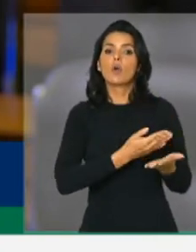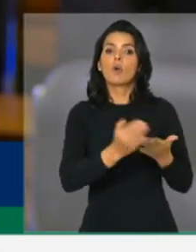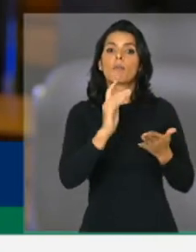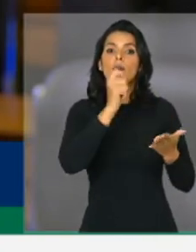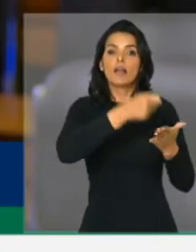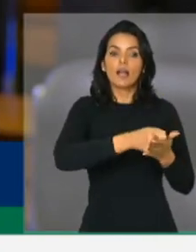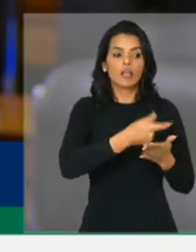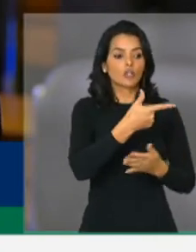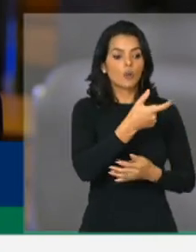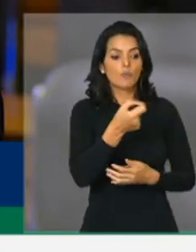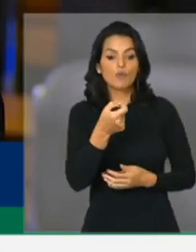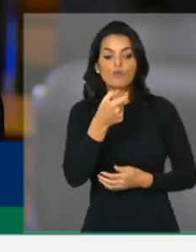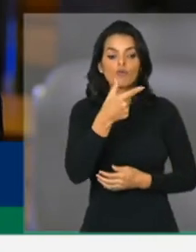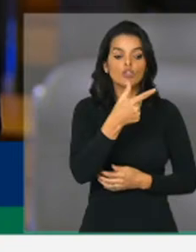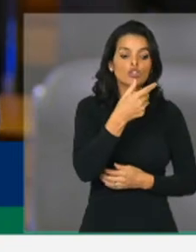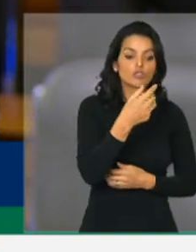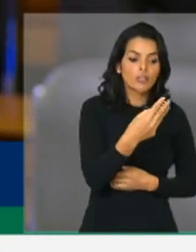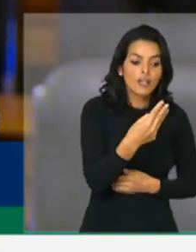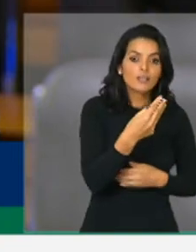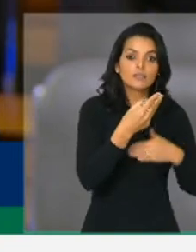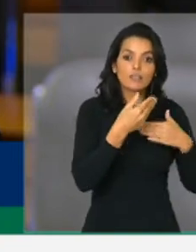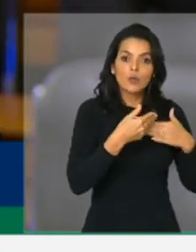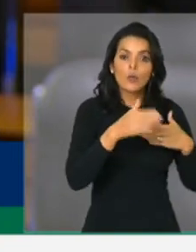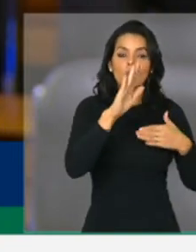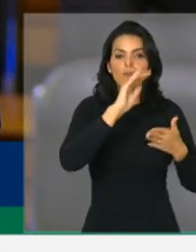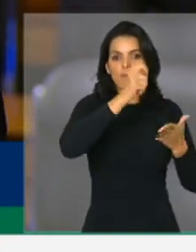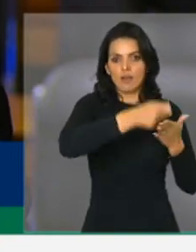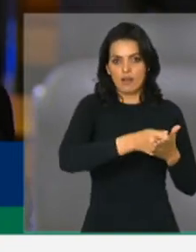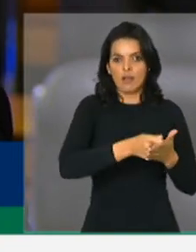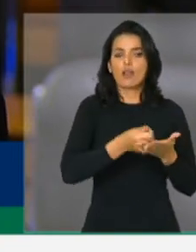TEMOS QUE LIQUIDAR ESSE ASSUNTO, TEMOS QUE ESTANCAR ESSA SANGRIA, PORTANTO ENTÃO